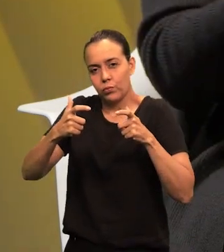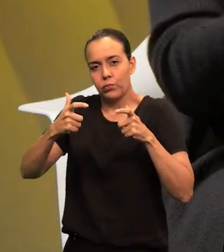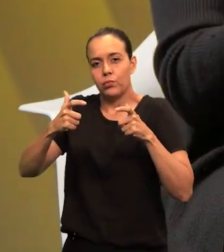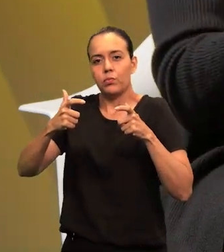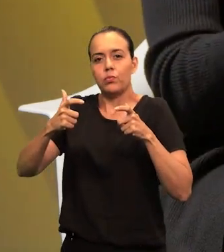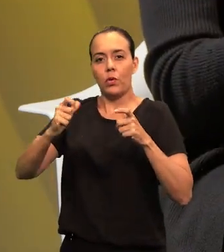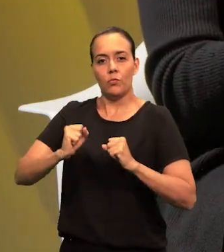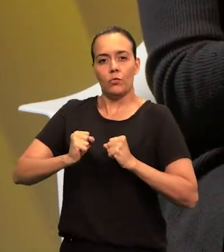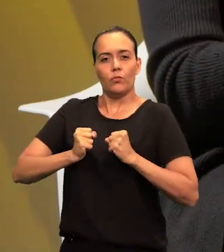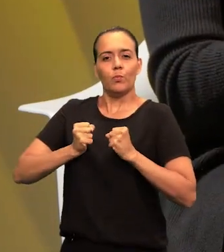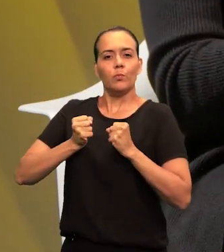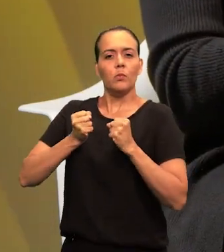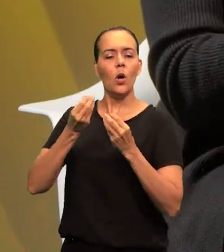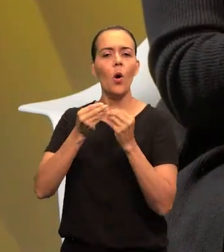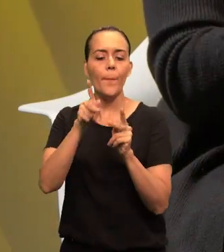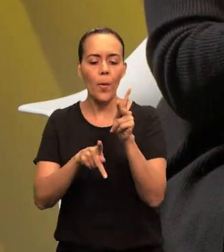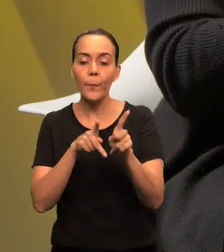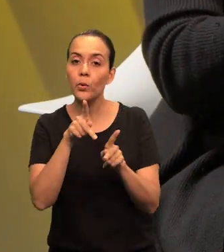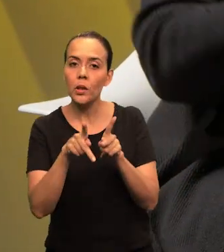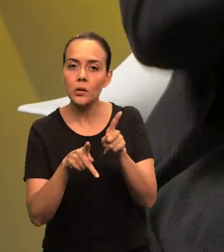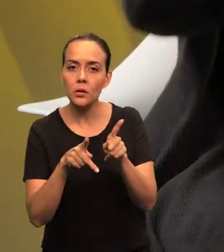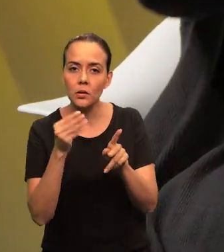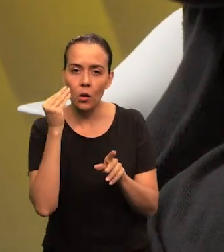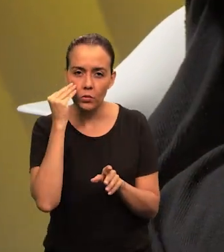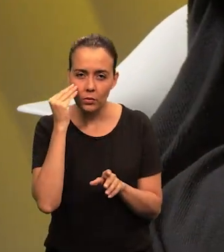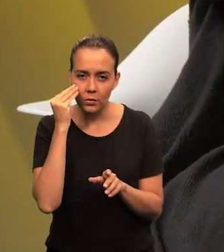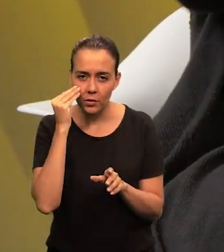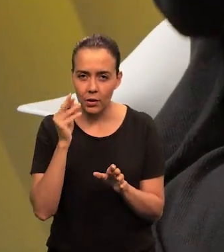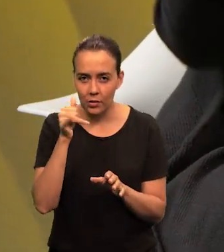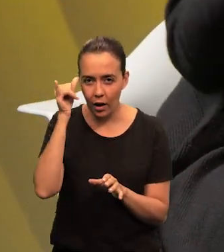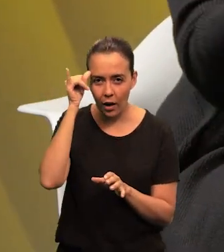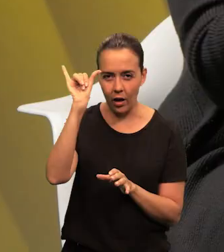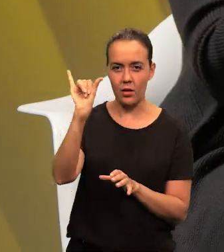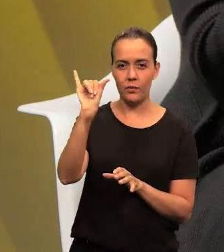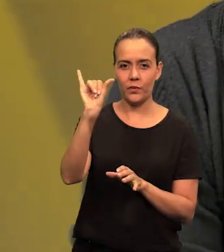Mas a civilização se caracteriza exatamente por afastar o humano desse jogo.